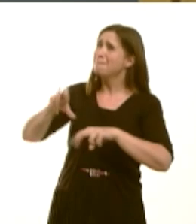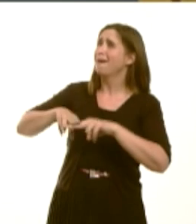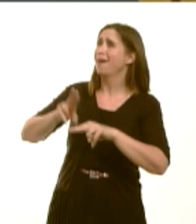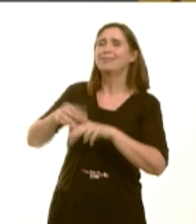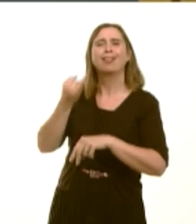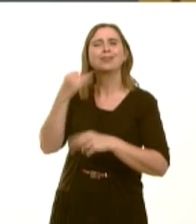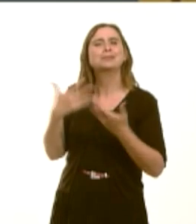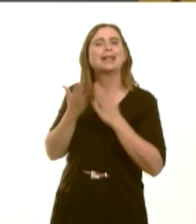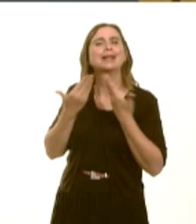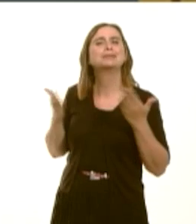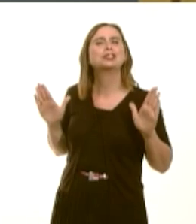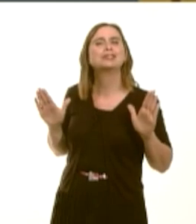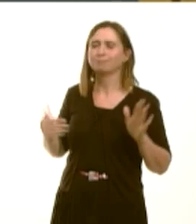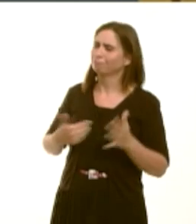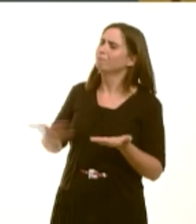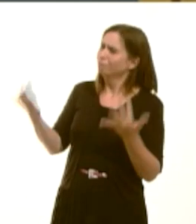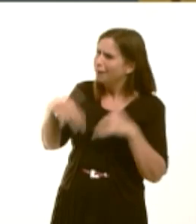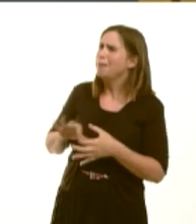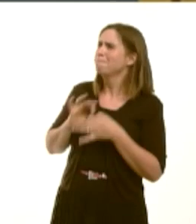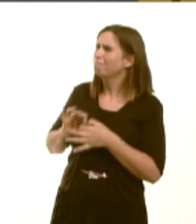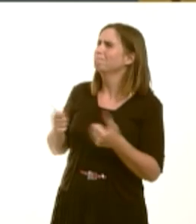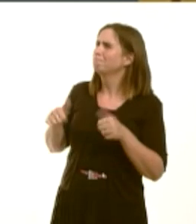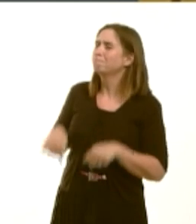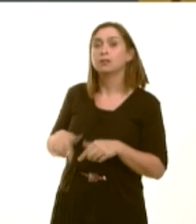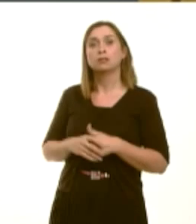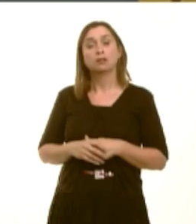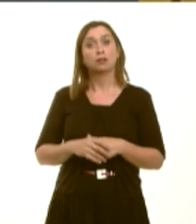wedi talu ar ei ganfed o ran hybu gweithgaredd economaidd mewn meysydd eang, gan gynnwys